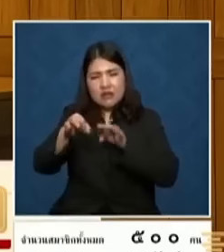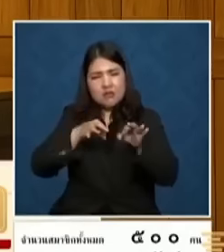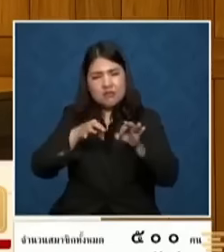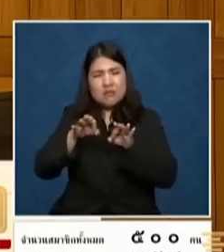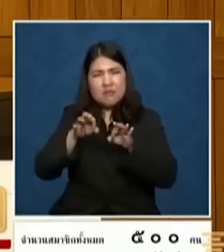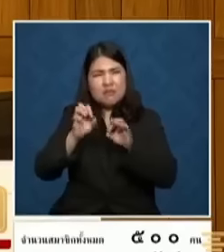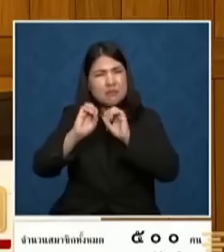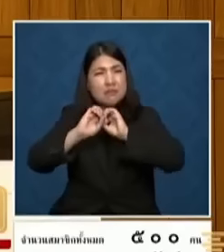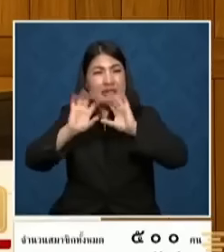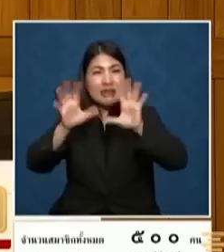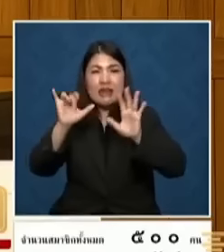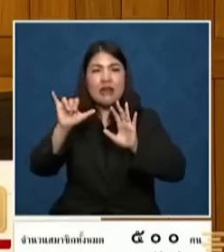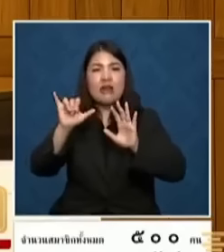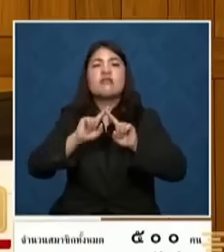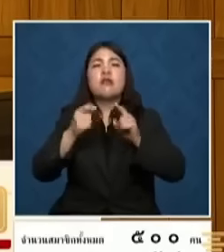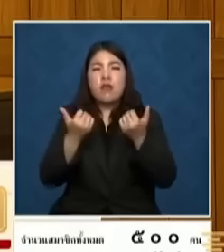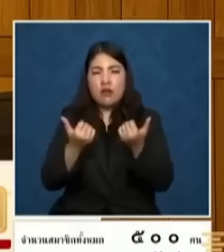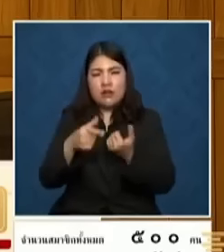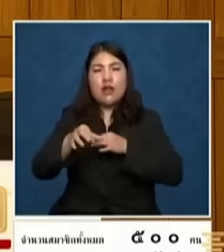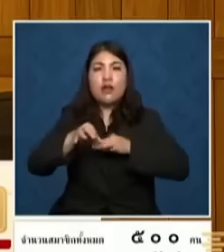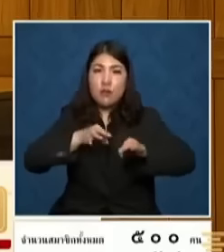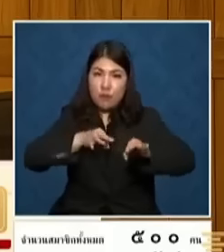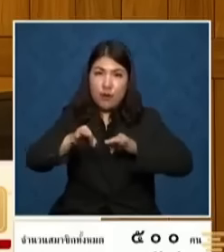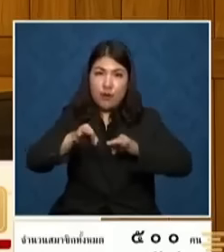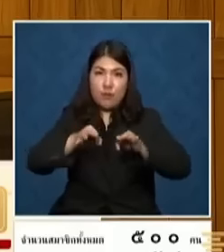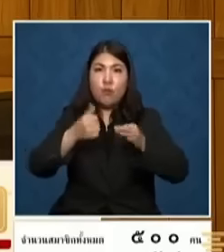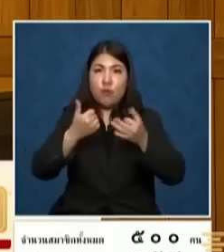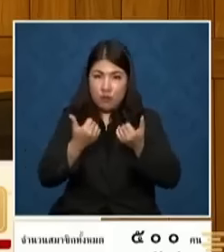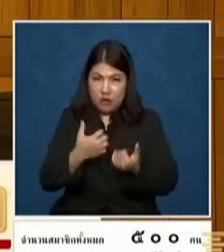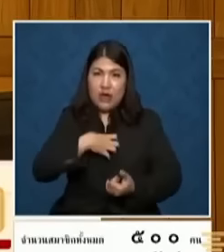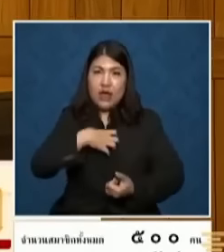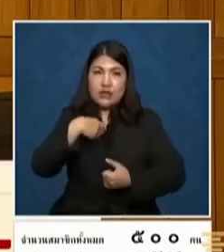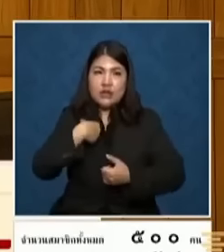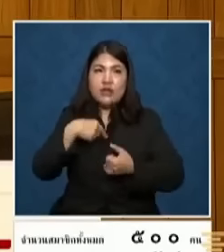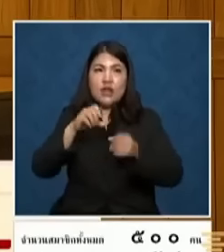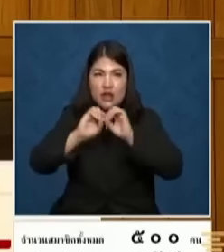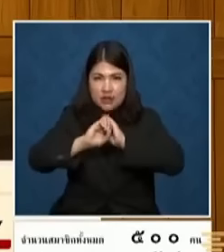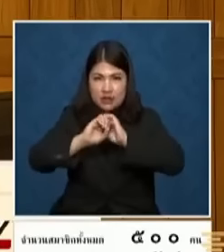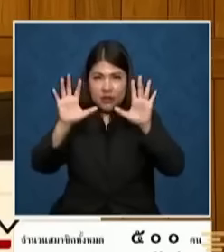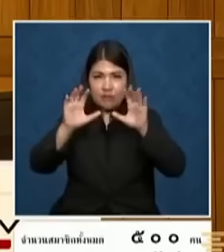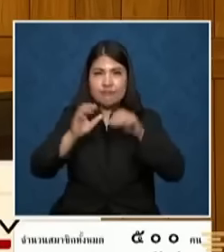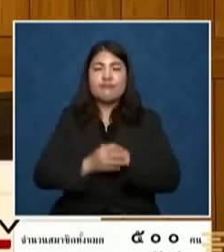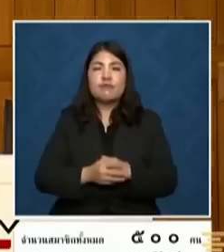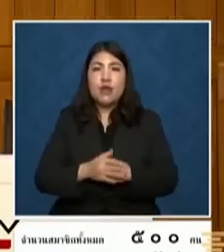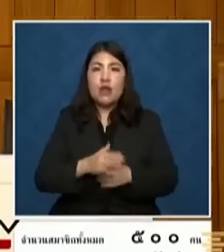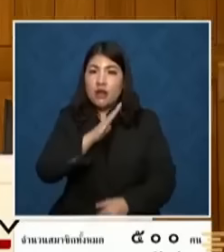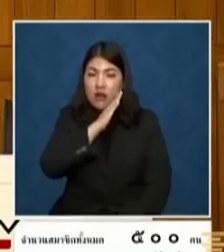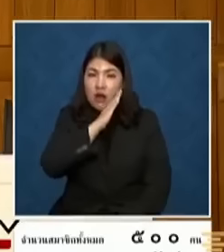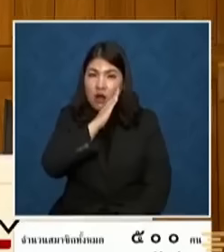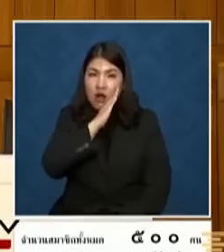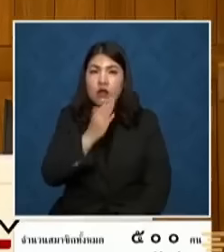แต่ในกรณีจำเป็นที่ต้องอ้างอิงถึงบ้าง เท่านั้นมันถึงจะมีการพาดพิงไปค่ะเพราะใน